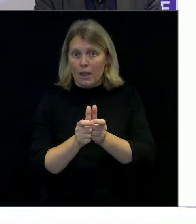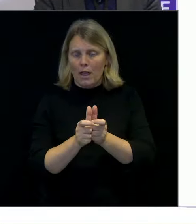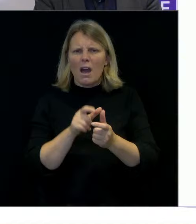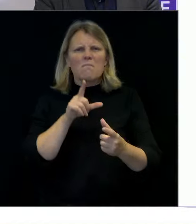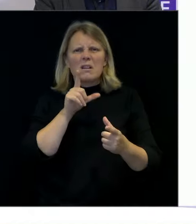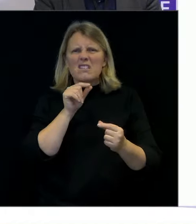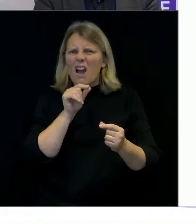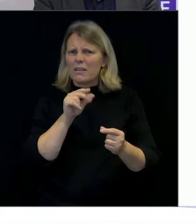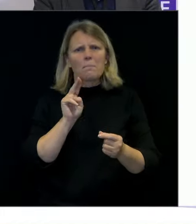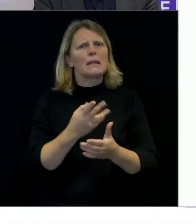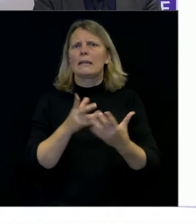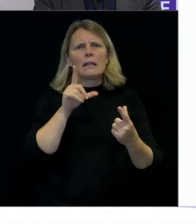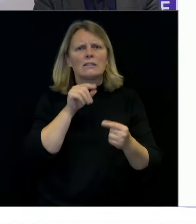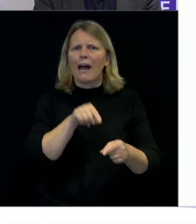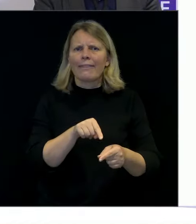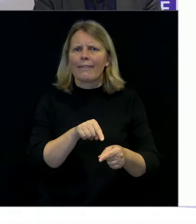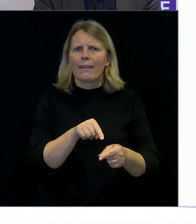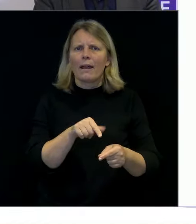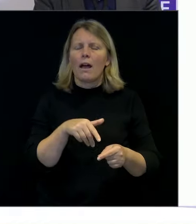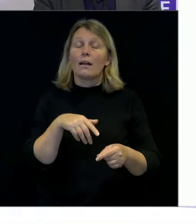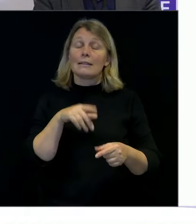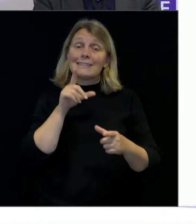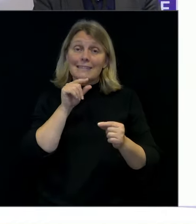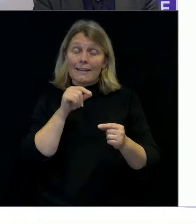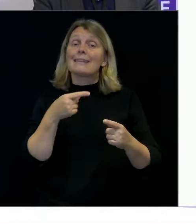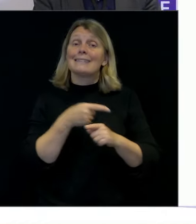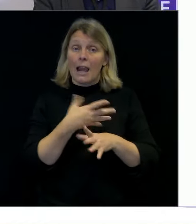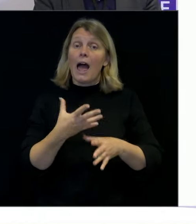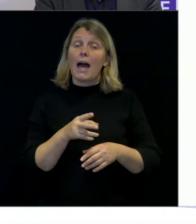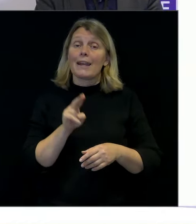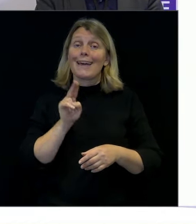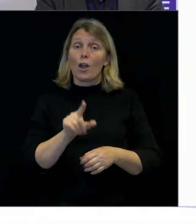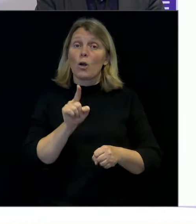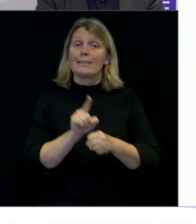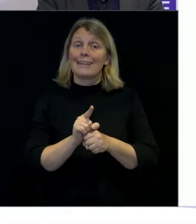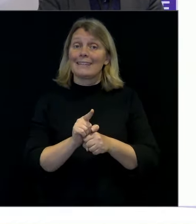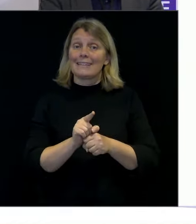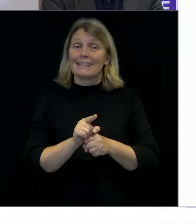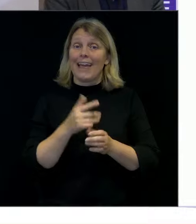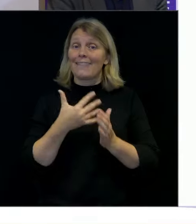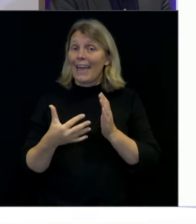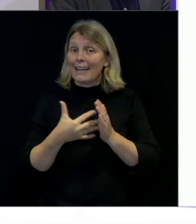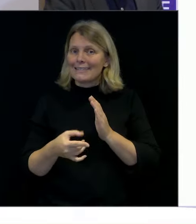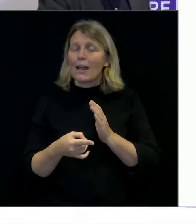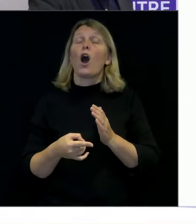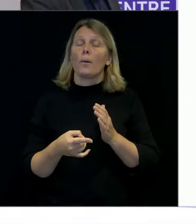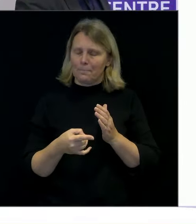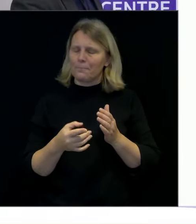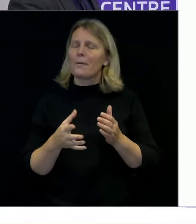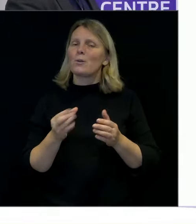Ni kan tänka er ett TEamsmöte och chatten är inte en chatt utan realtidstext.